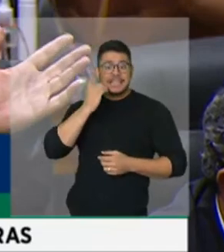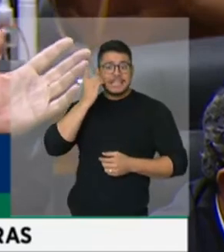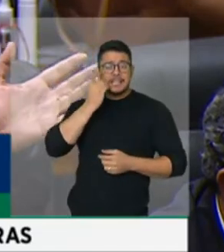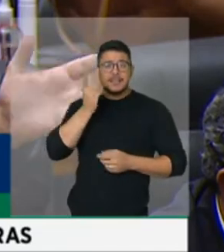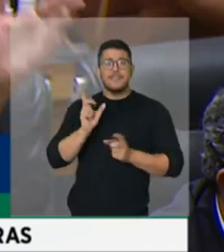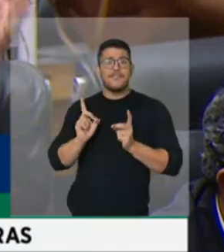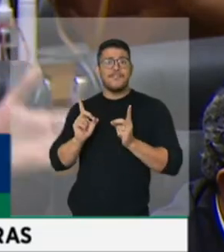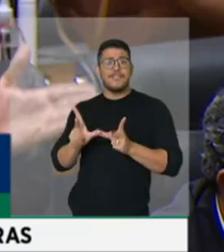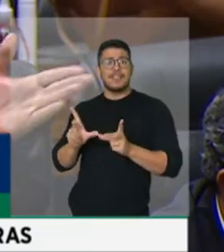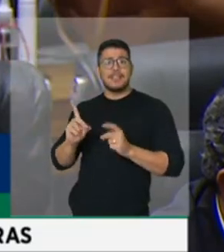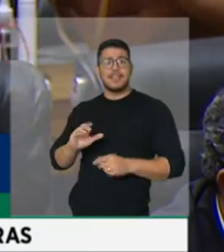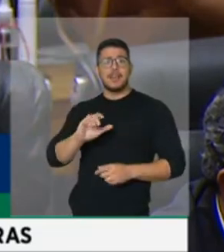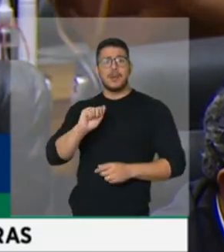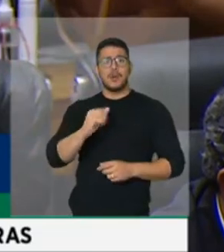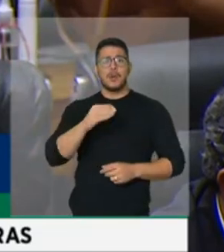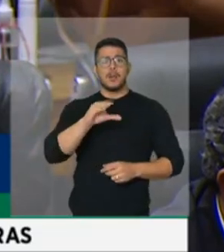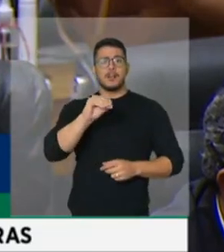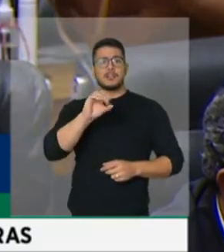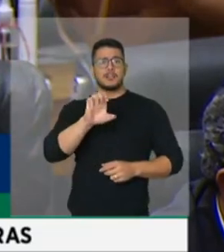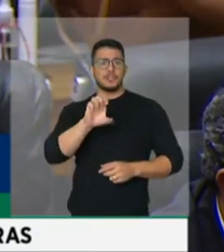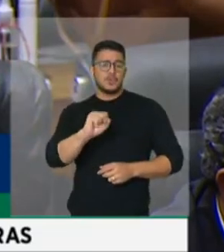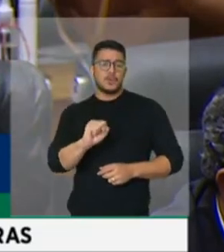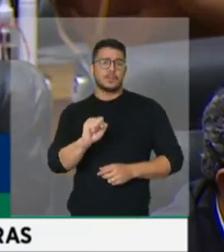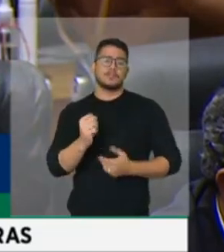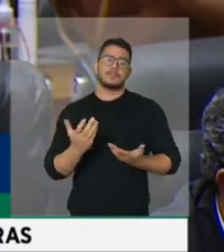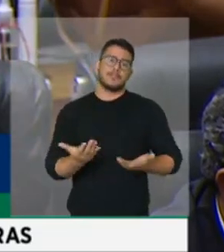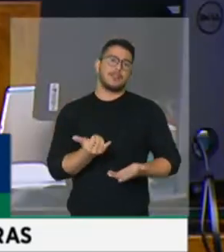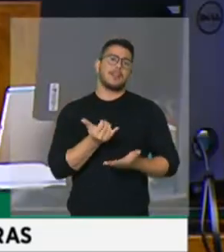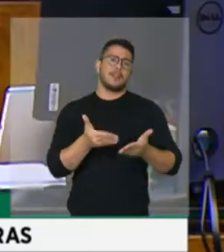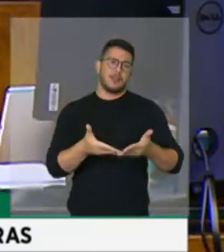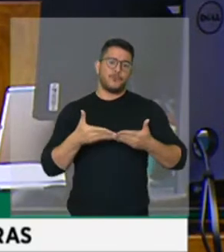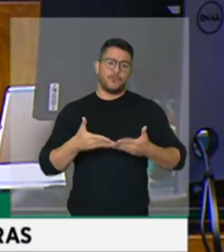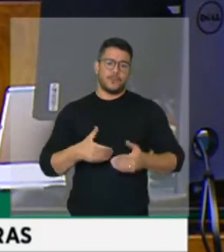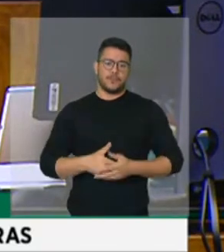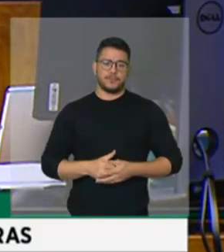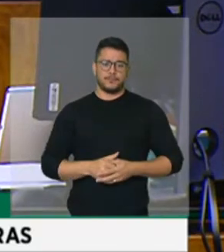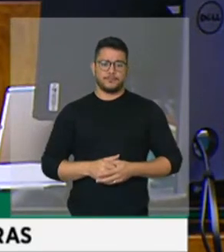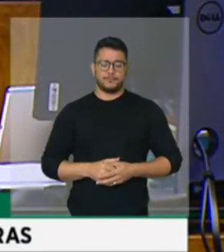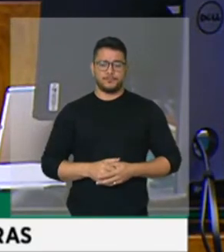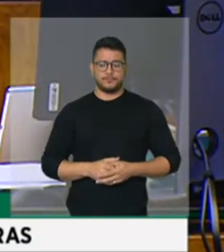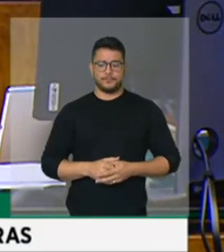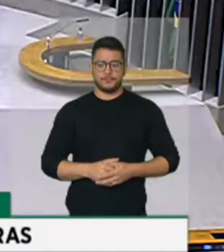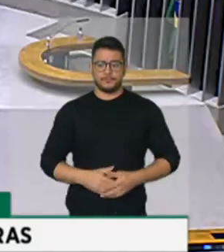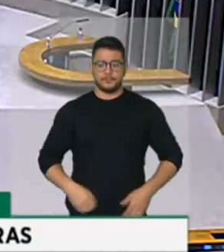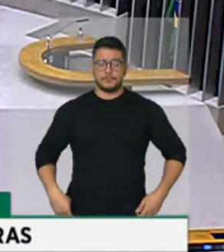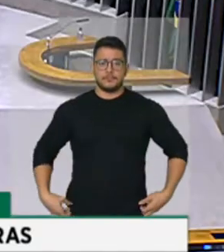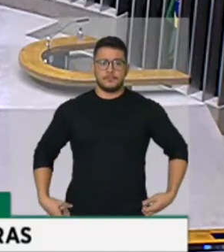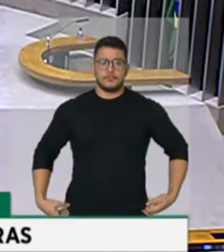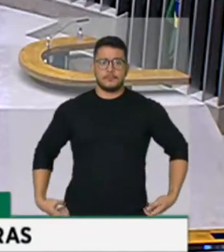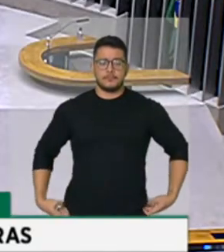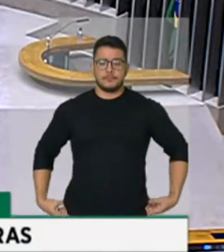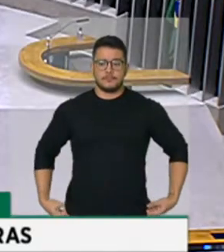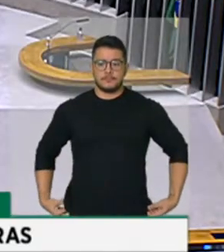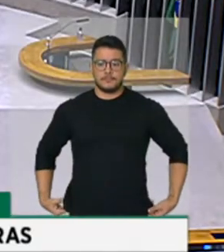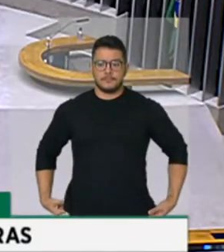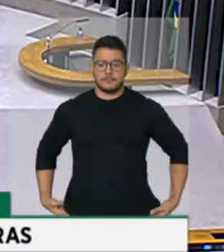A UM PROCESSO E UM PROJETO... PRIVATISTA COM MÉTODO AUTORITÁRIO E ALÉM DISSO... ALÉM DE TUDO ISSO... QUE MORAL TEM DEPUTADO QUE TINHA